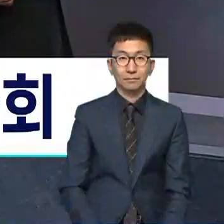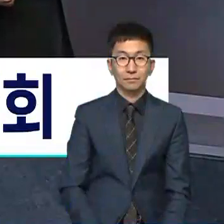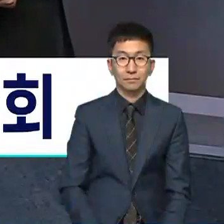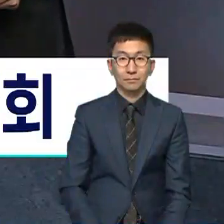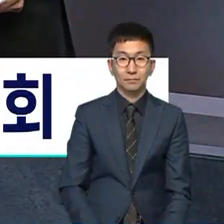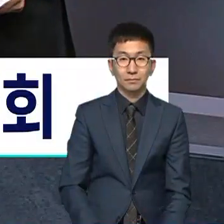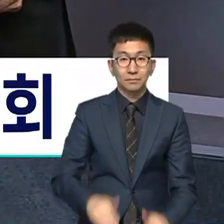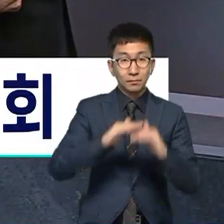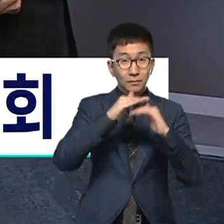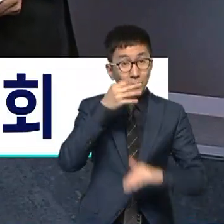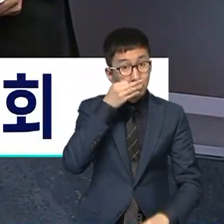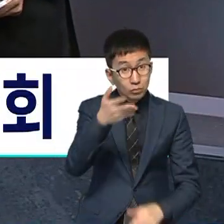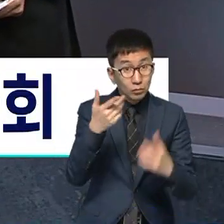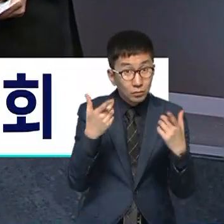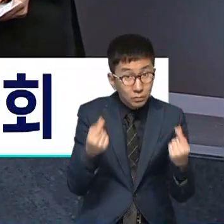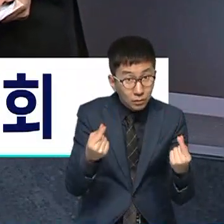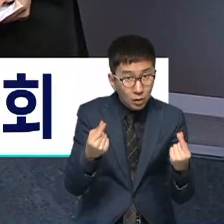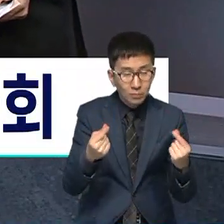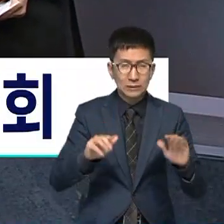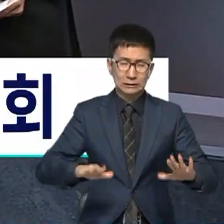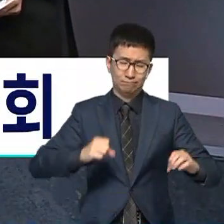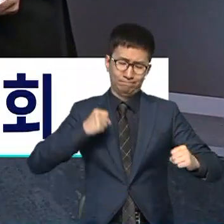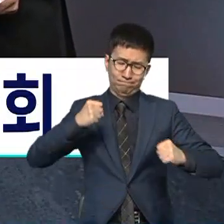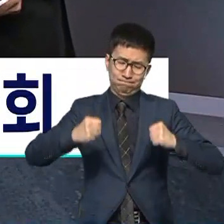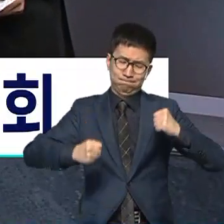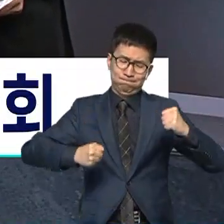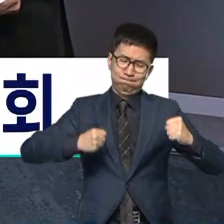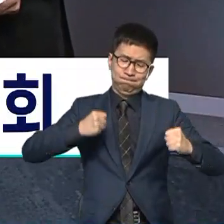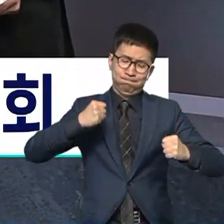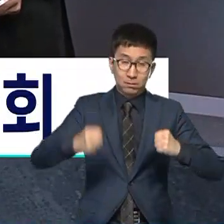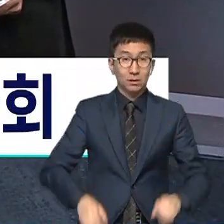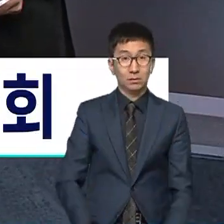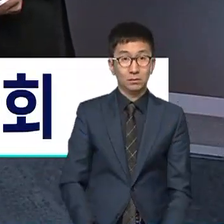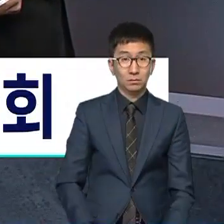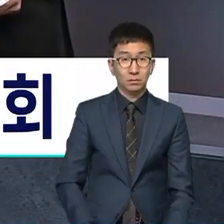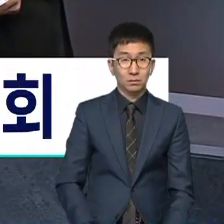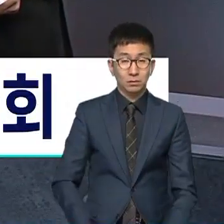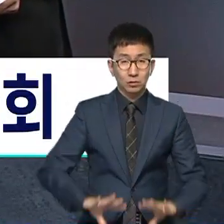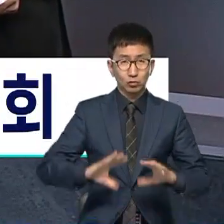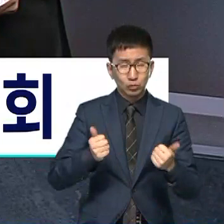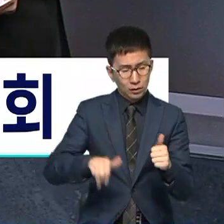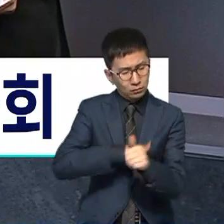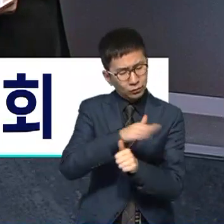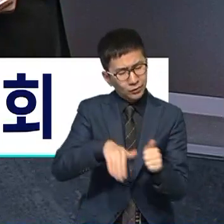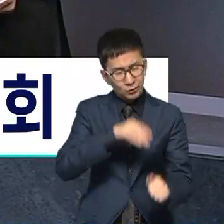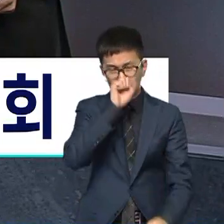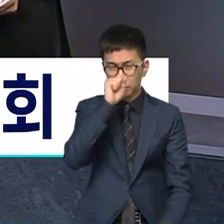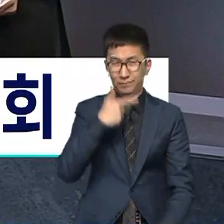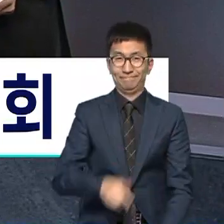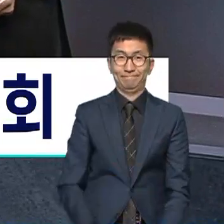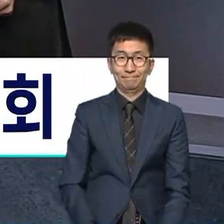(앵커) 보신 대로 여야가 대치를 이어가면서 정국이 차갑게 얼어붙고 있습니다. 탄핵안 처리를 반대하고 있는 국민의힘